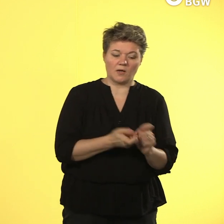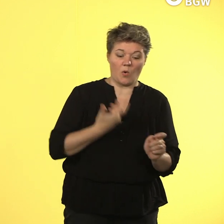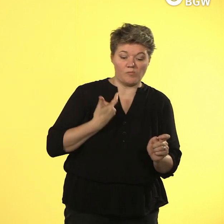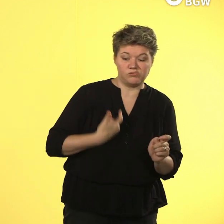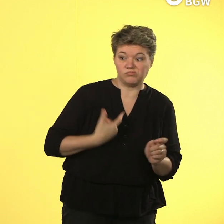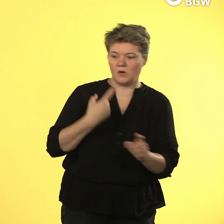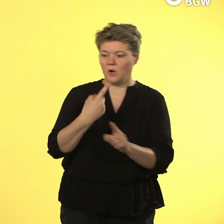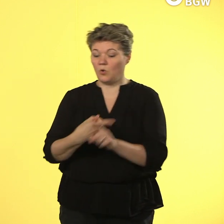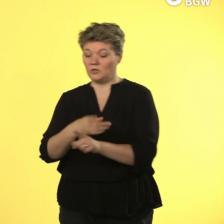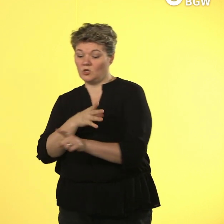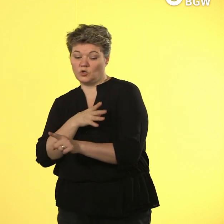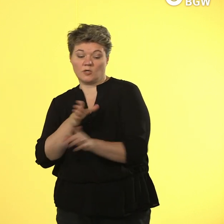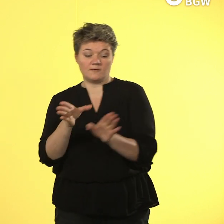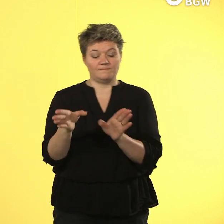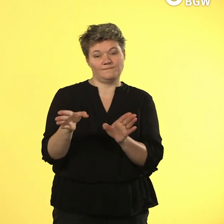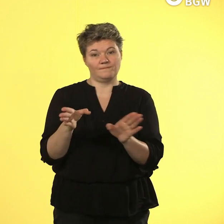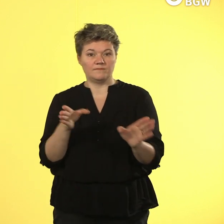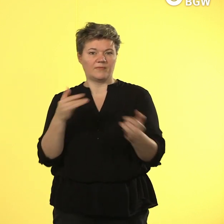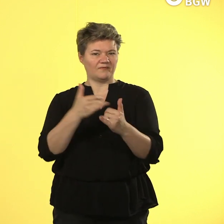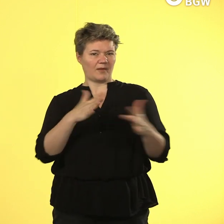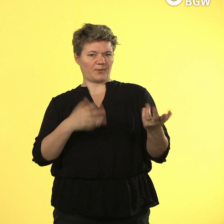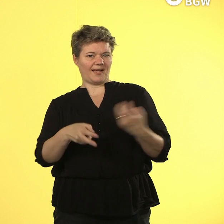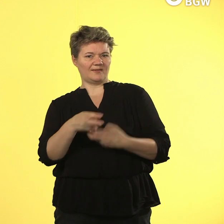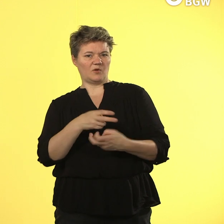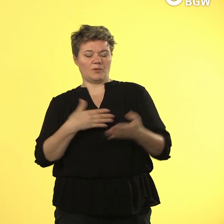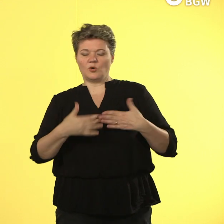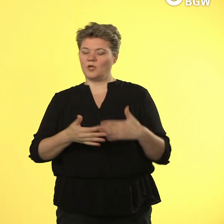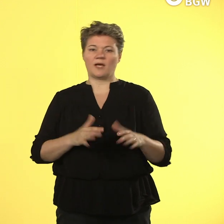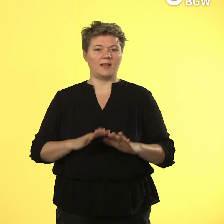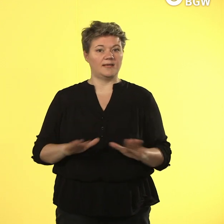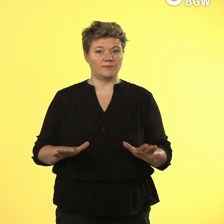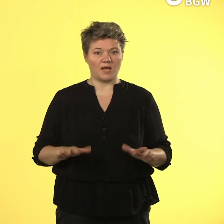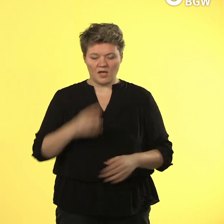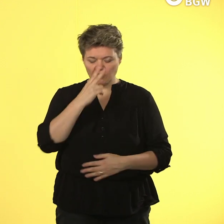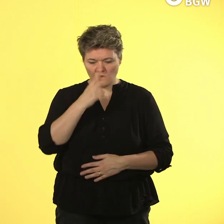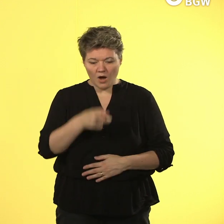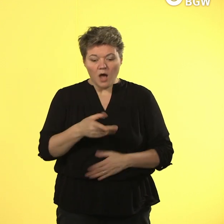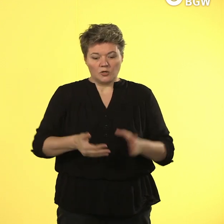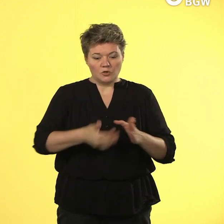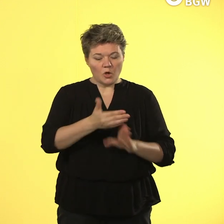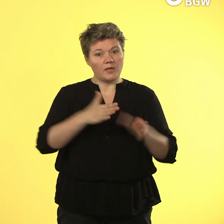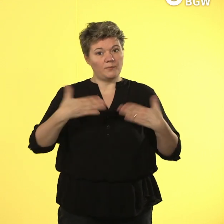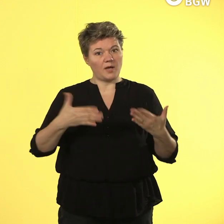vielleicht eigene Anteile zu erkennen, die ich noch nicht gedacht habe, das ist dann einfach nicht gut. Das funktioniert dann nicht bei einem gewissen Stresslevel.